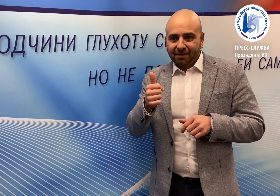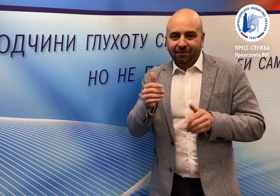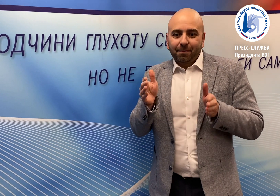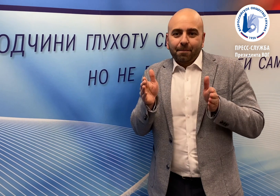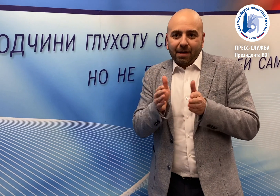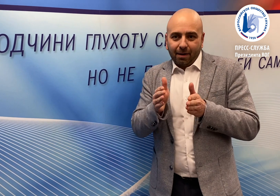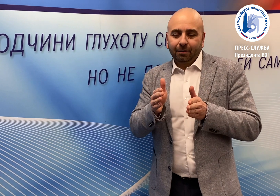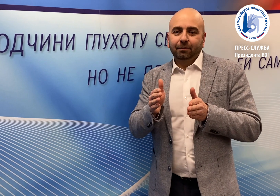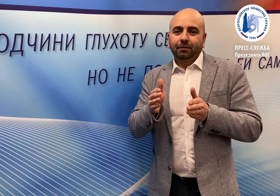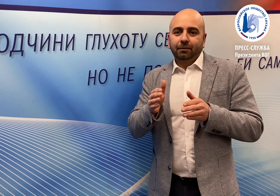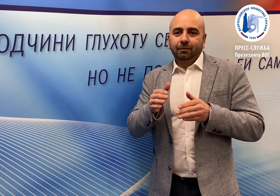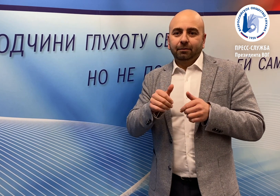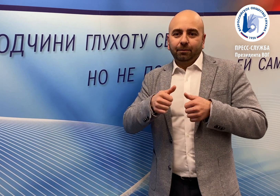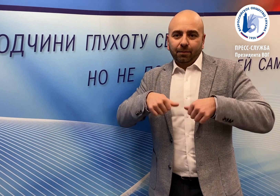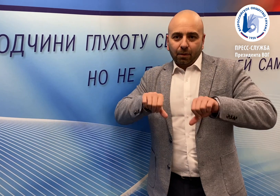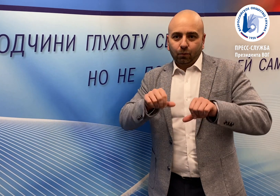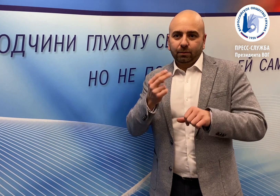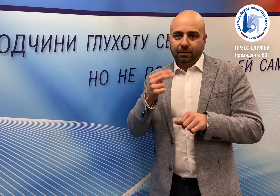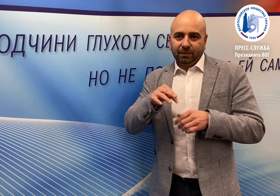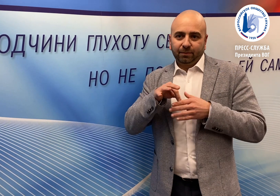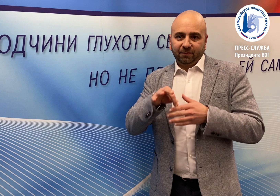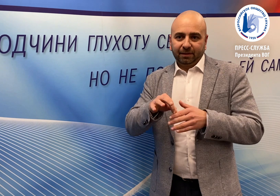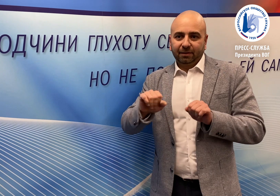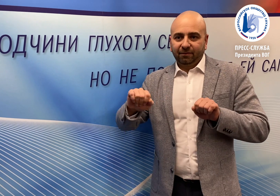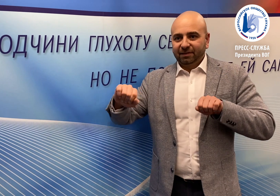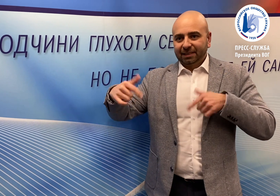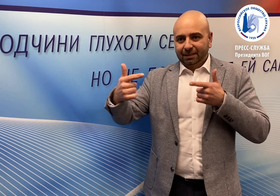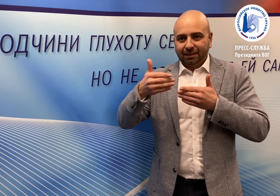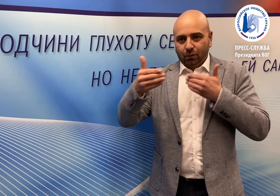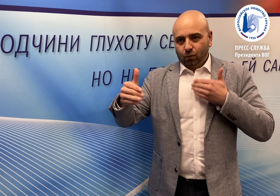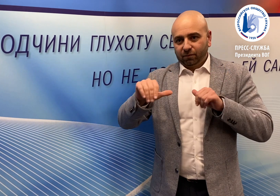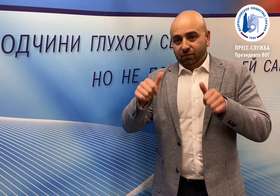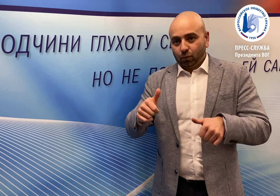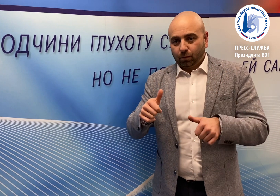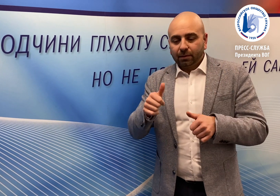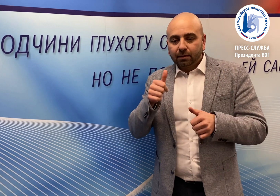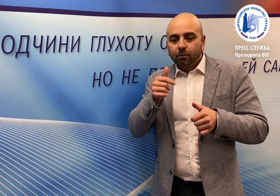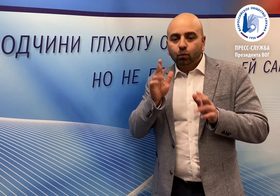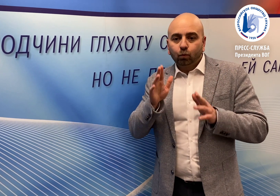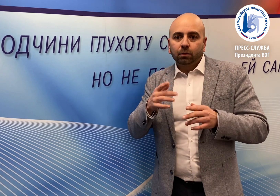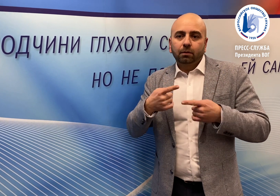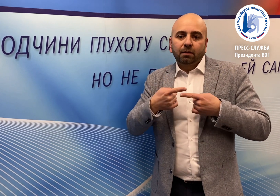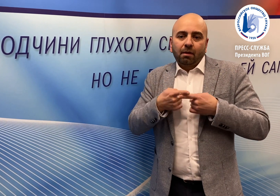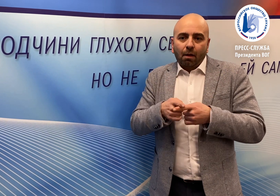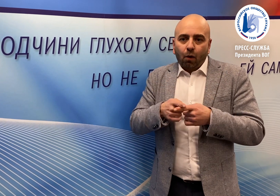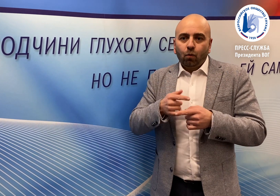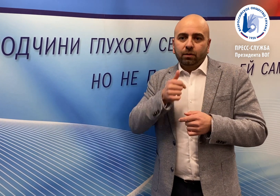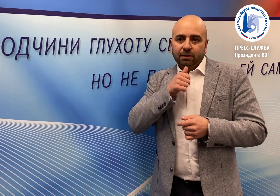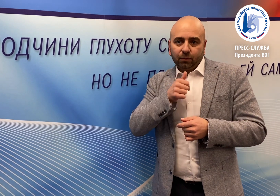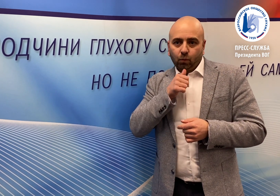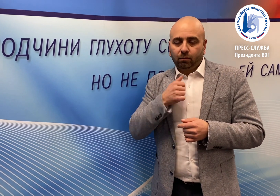впервые пленум Центрального правления ВОГ в дистанционной форме, испробуем технологию.